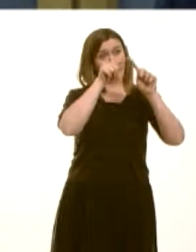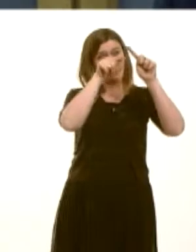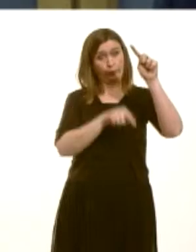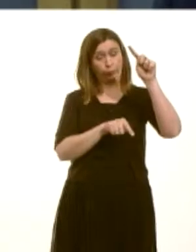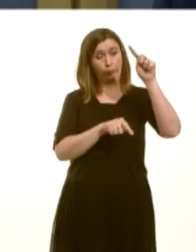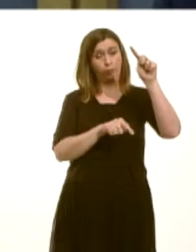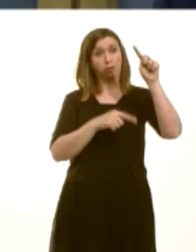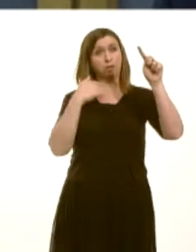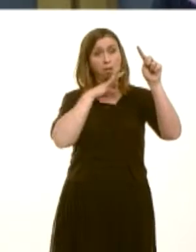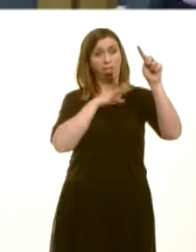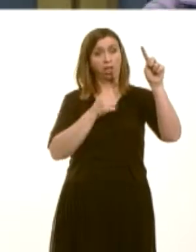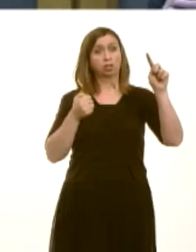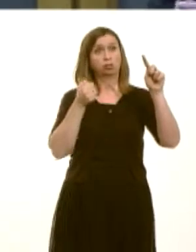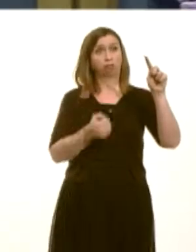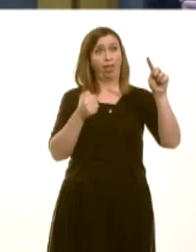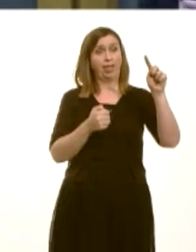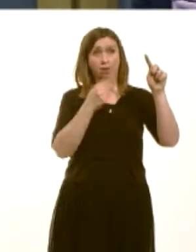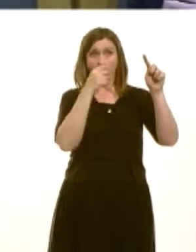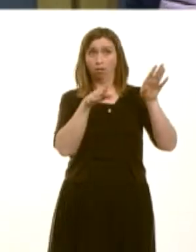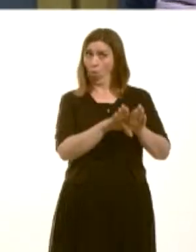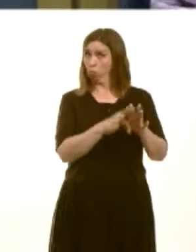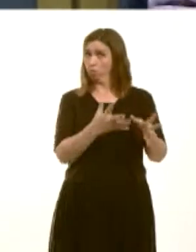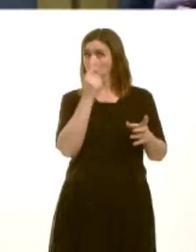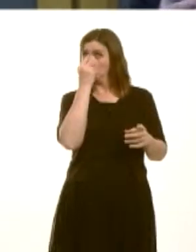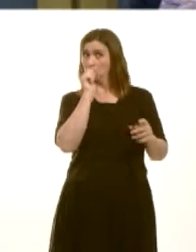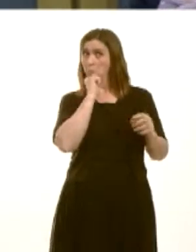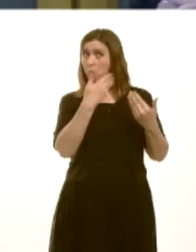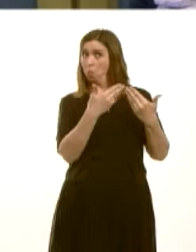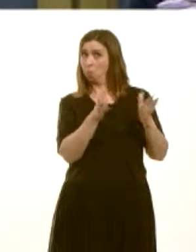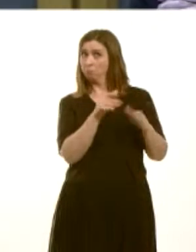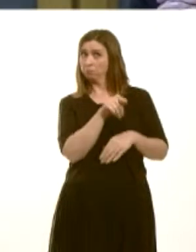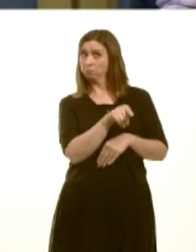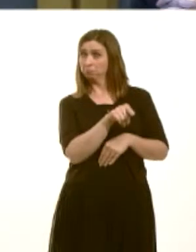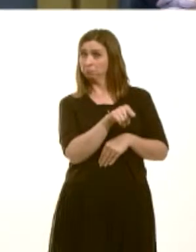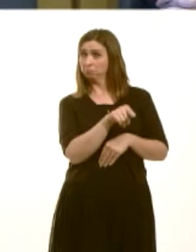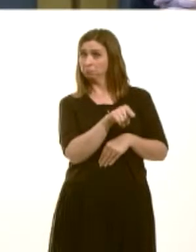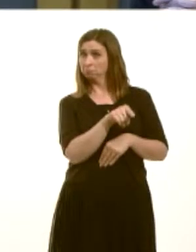mae swyddogion eich adran drafnidiaeth chi yn cwrdd ag ymgyrchwyr Traws Link Cymru, yr